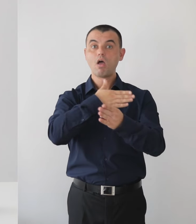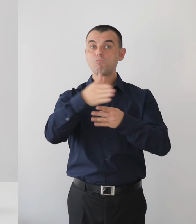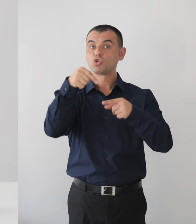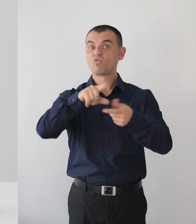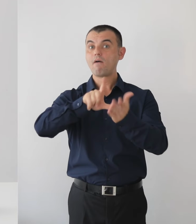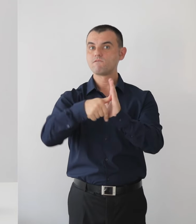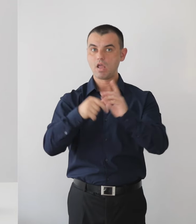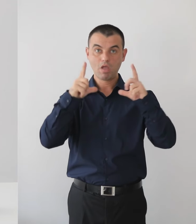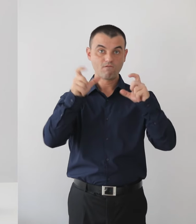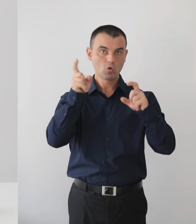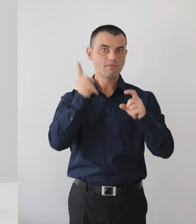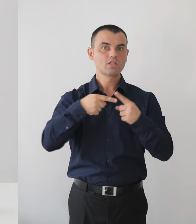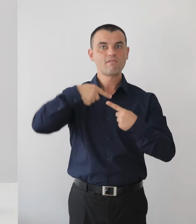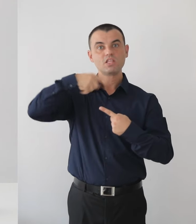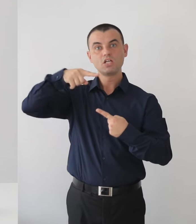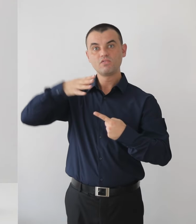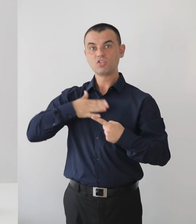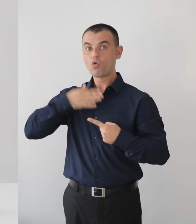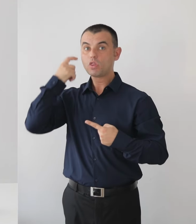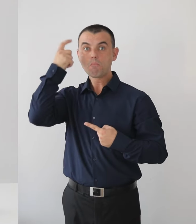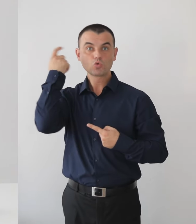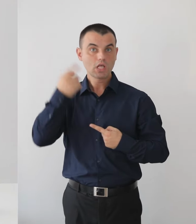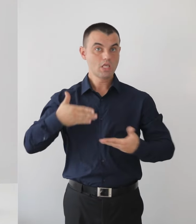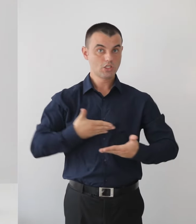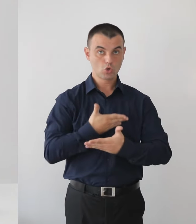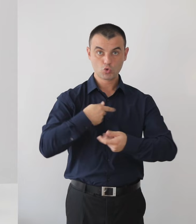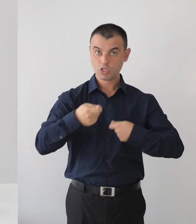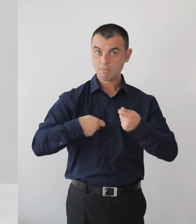През това време фотографът трябва да подобри знанията за нуждите на пазара